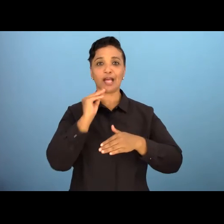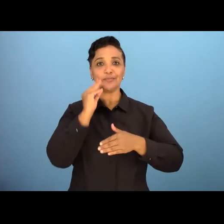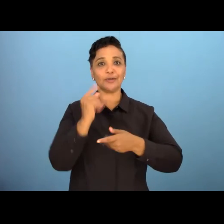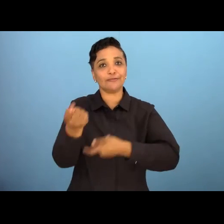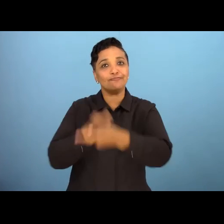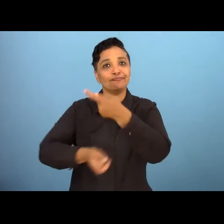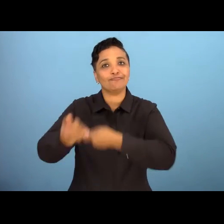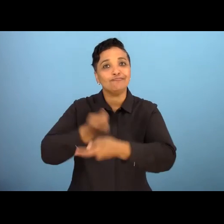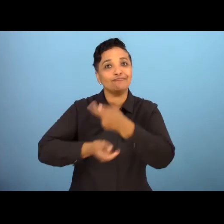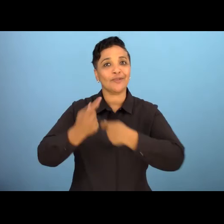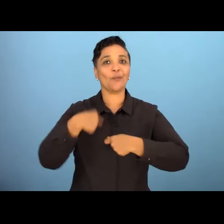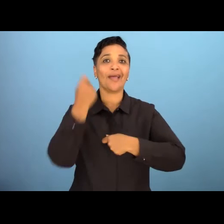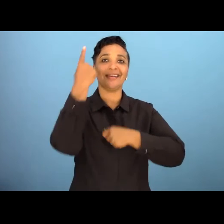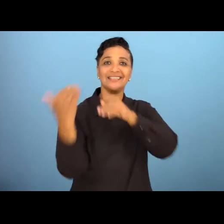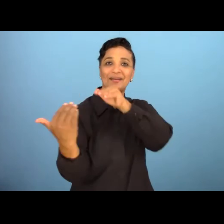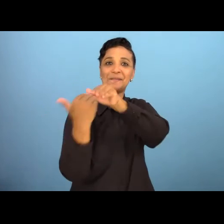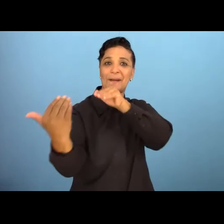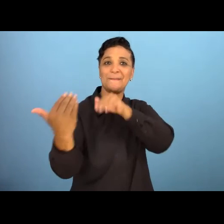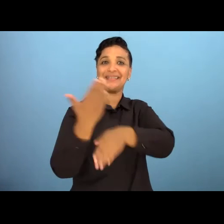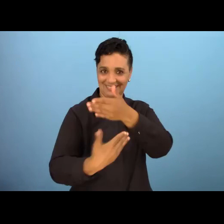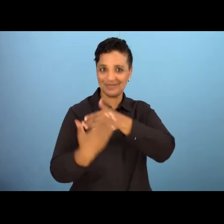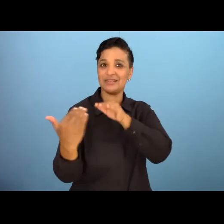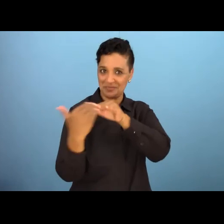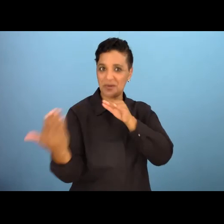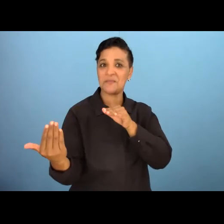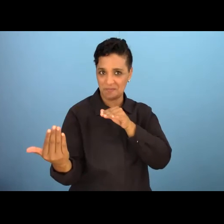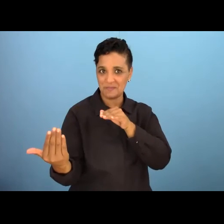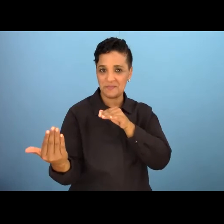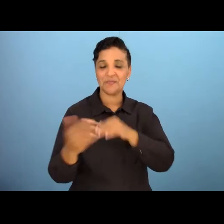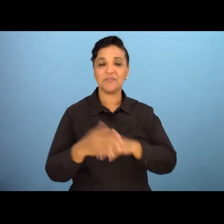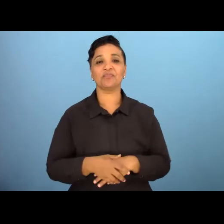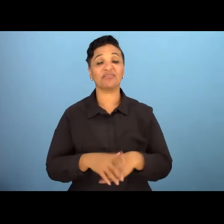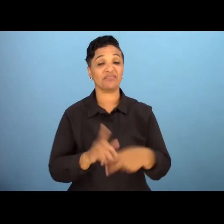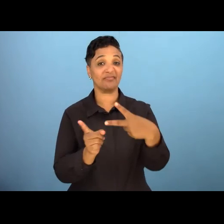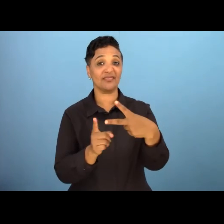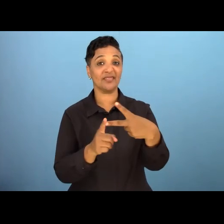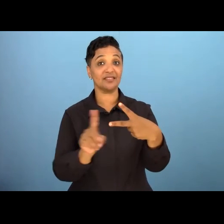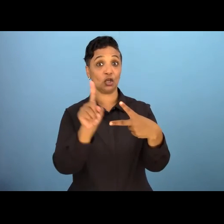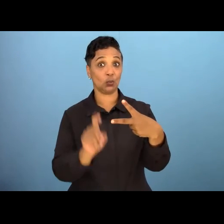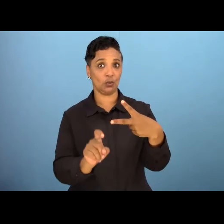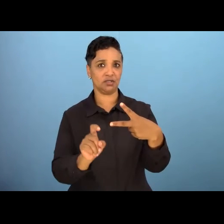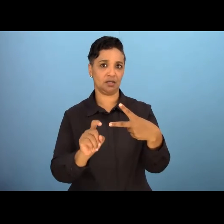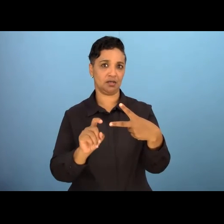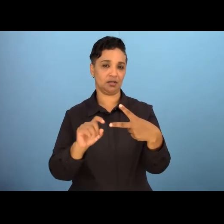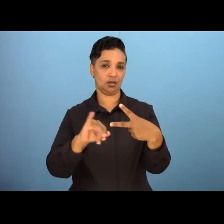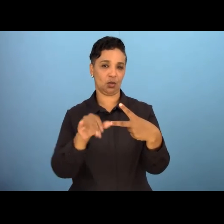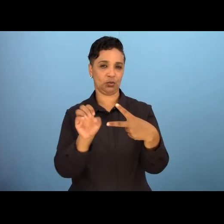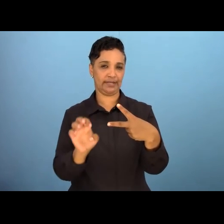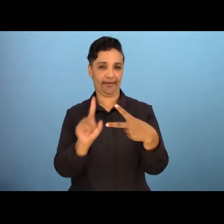con discapacidad se sintió más cómoda para compartir su experiencia porque podíamos